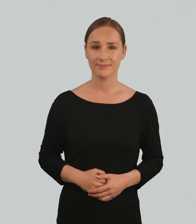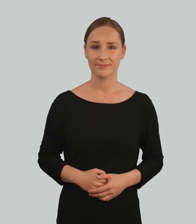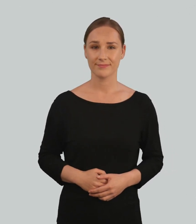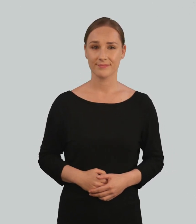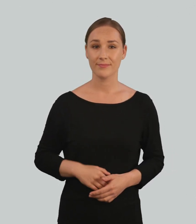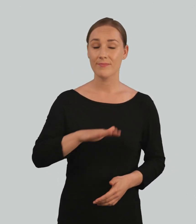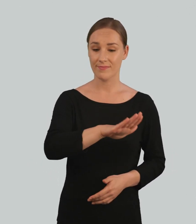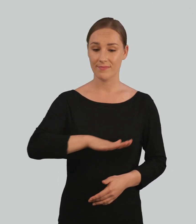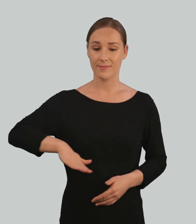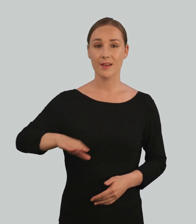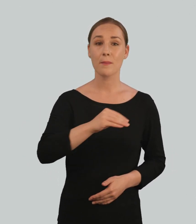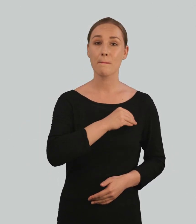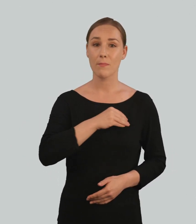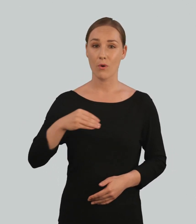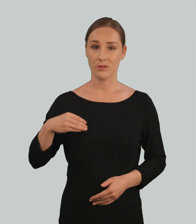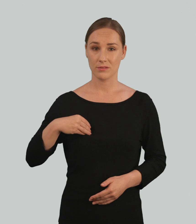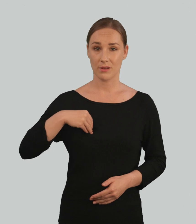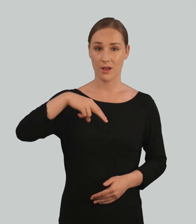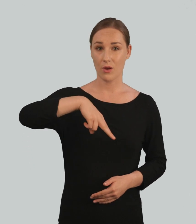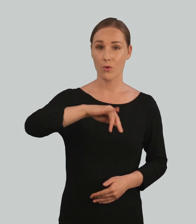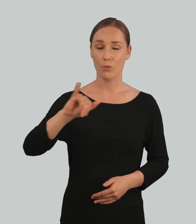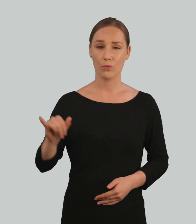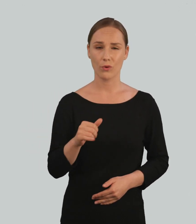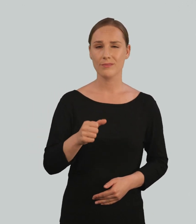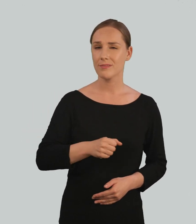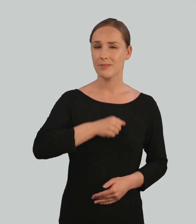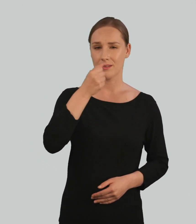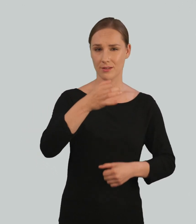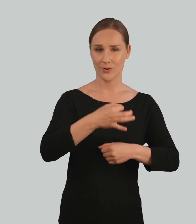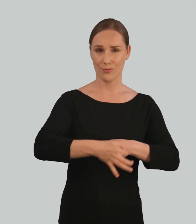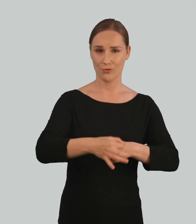Uniwersytet Jagielloński to najstarsza polska uczelnia,